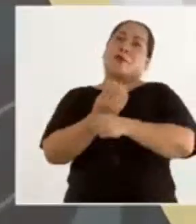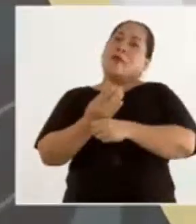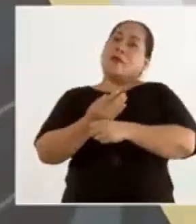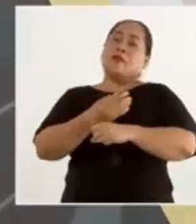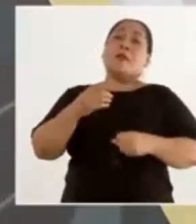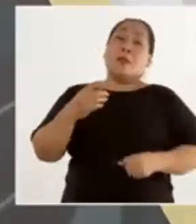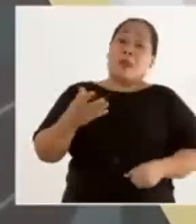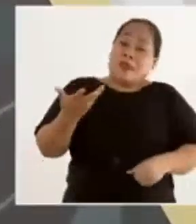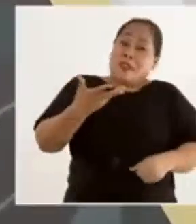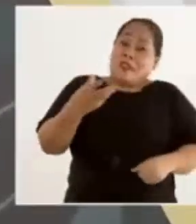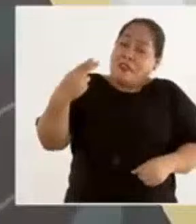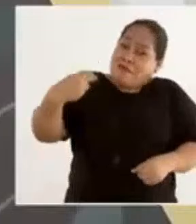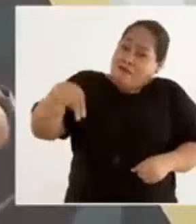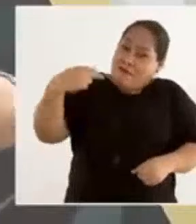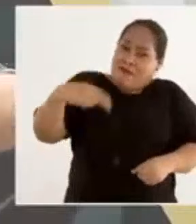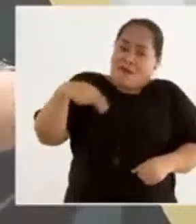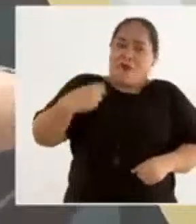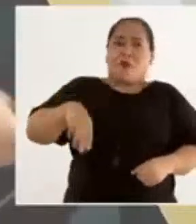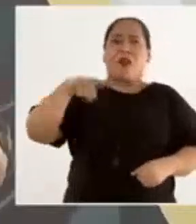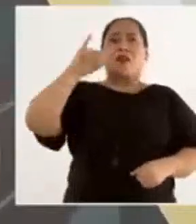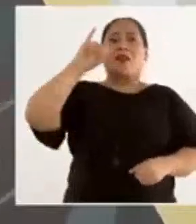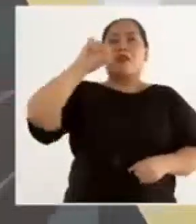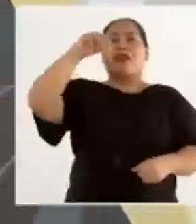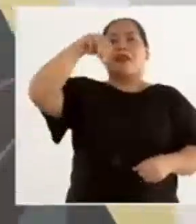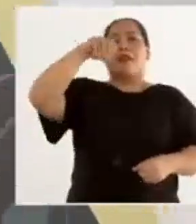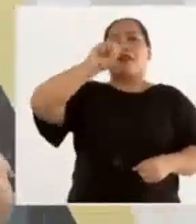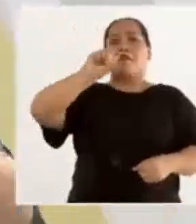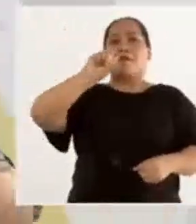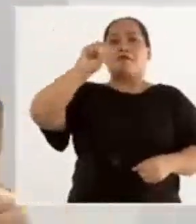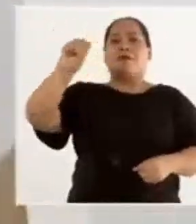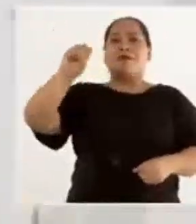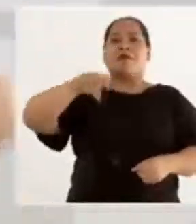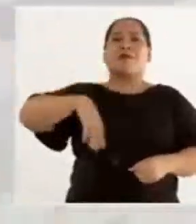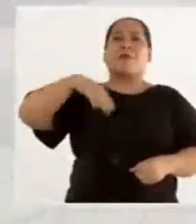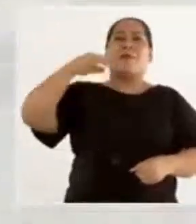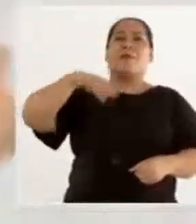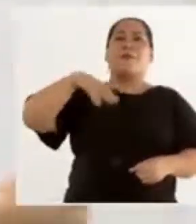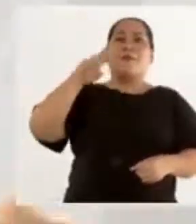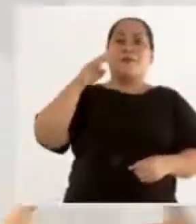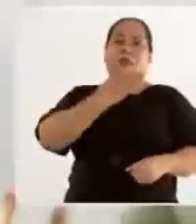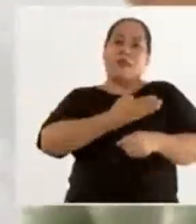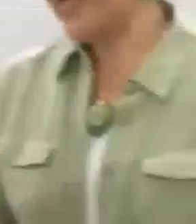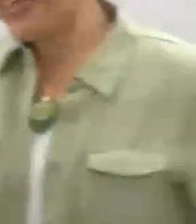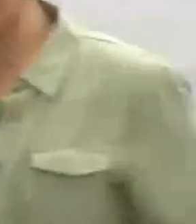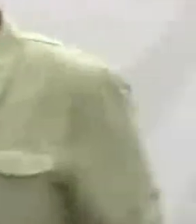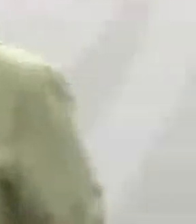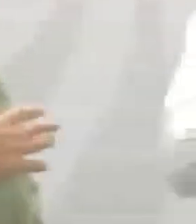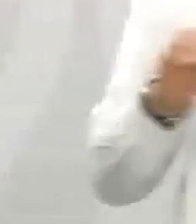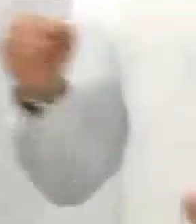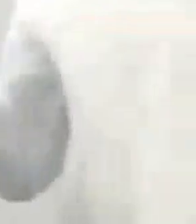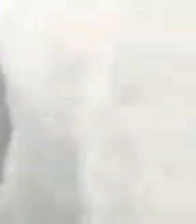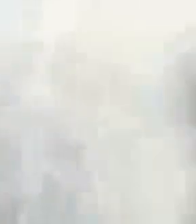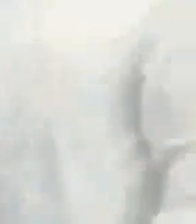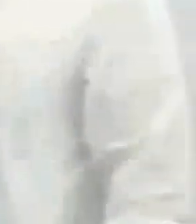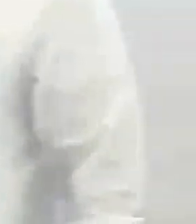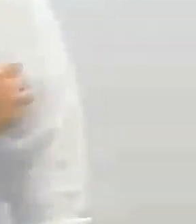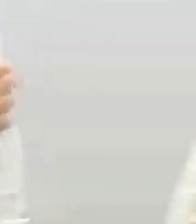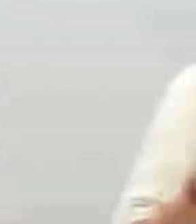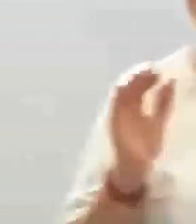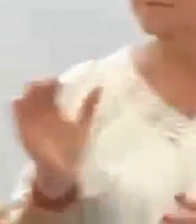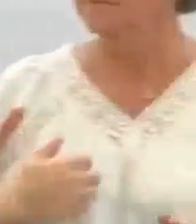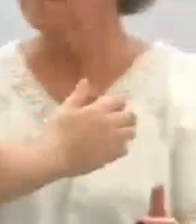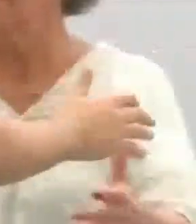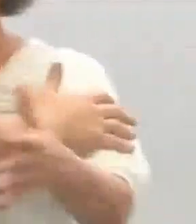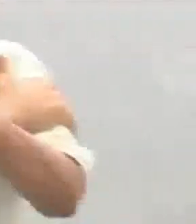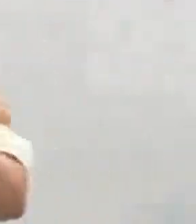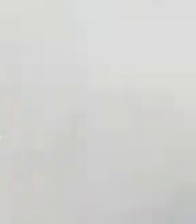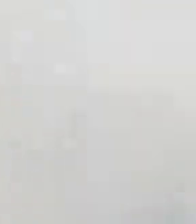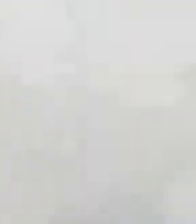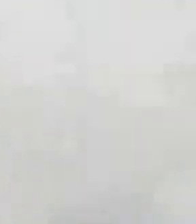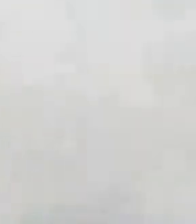y la cuarta transformación. Muchas gracias. [Aplausos]